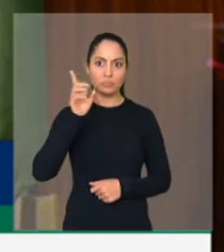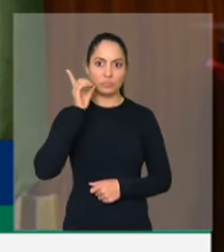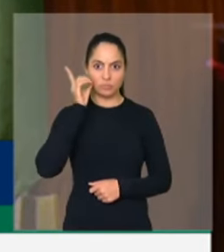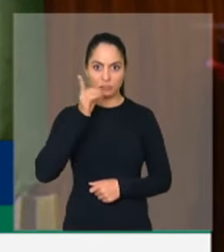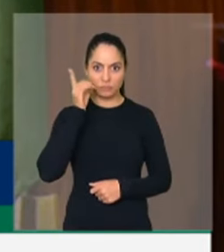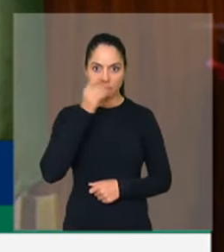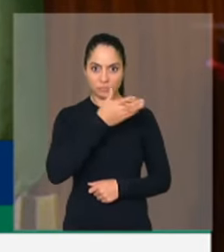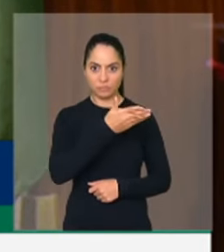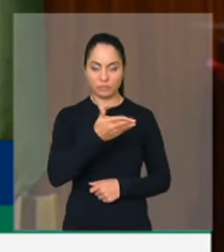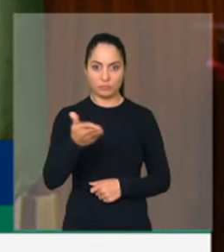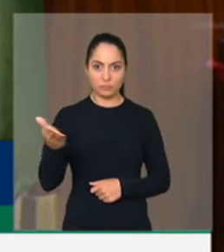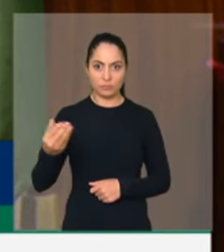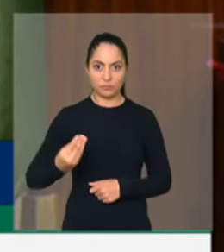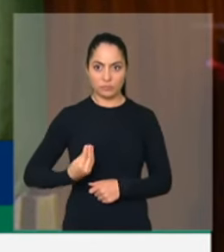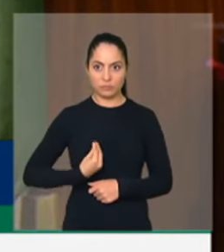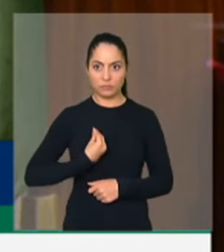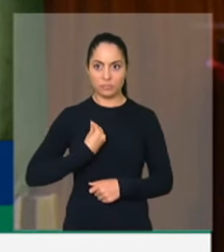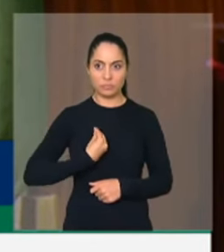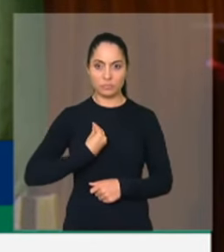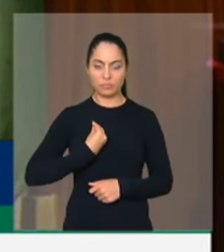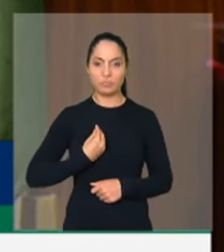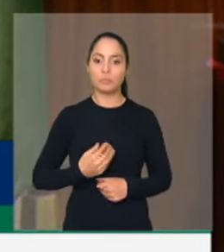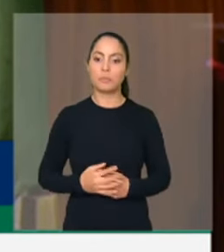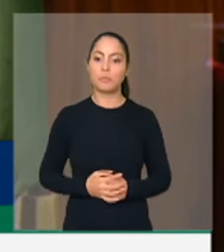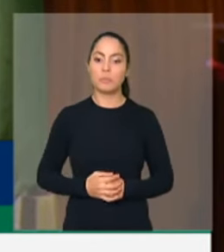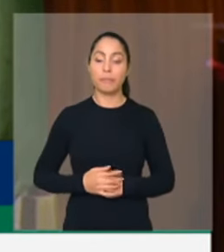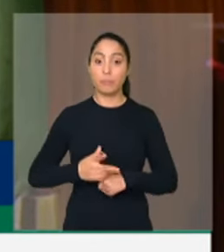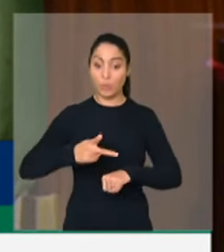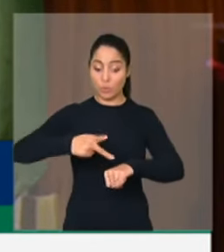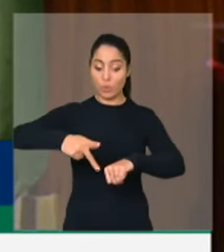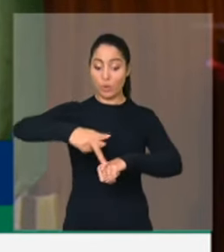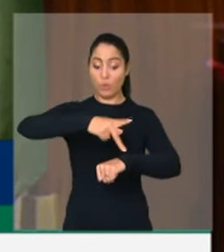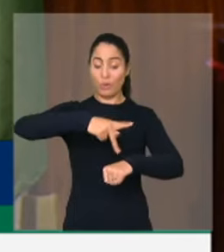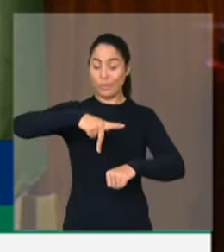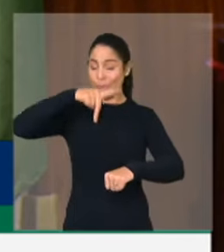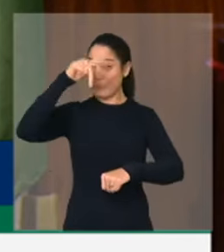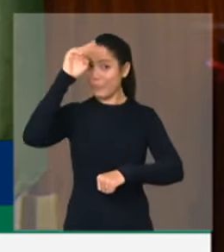SENHORES DEPUTADOS , O BRASIL VIVE UMA TRAGÉDIA NACIONAL